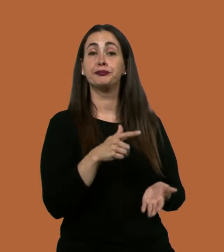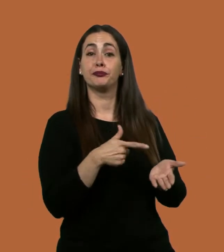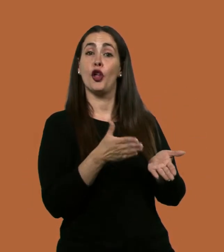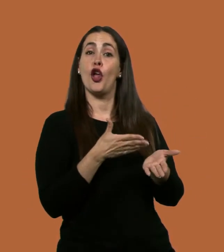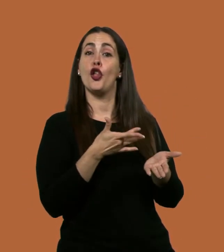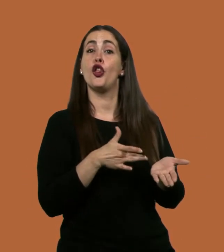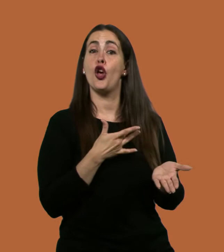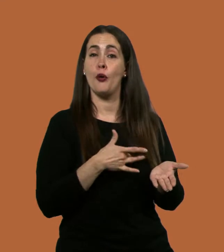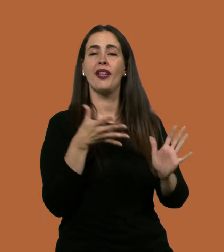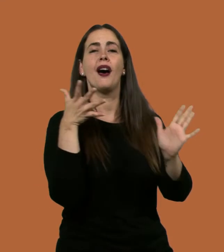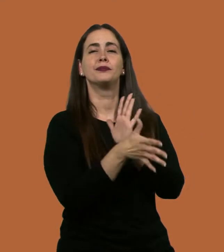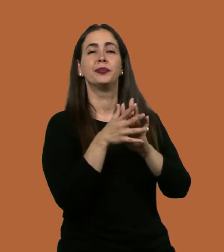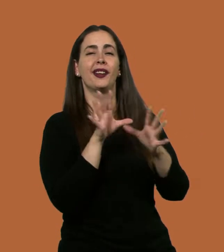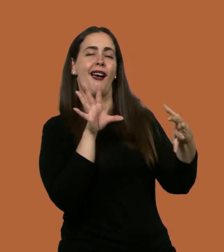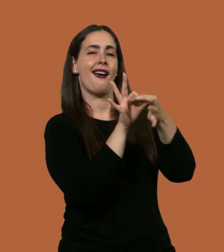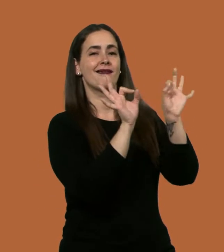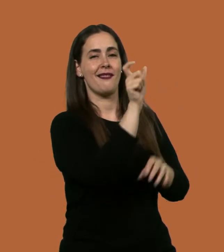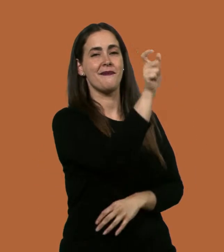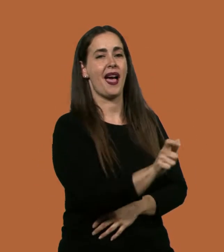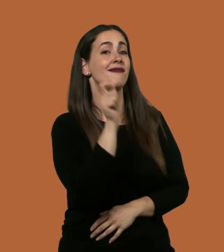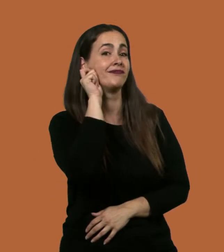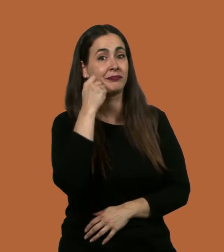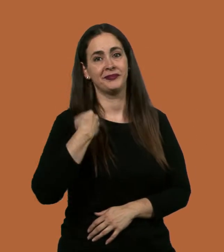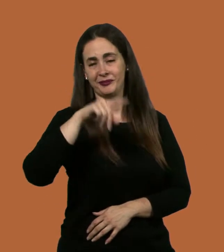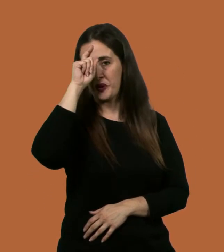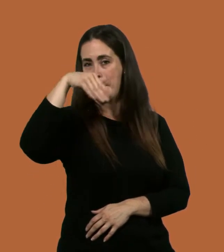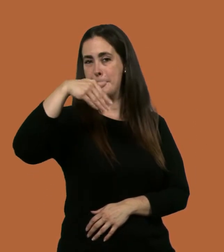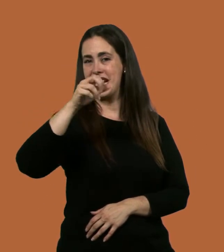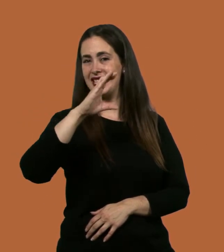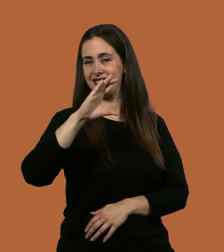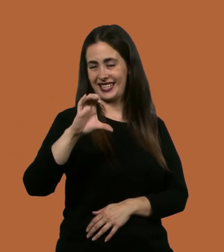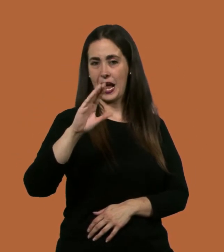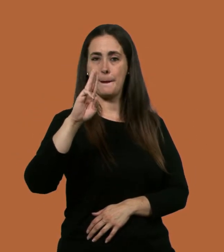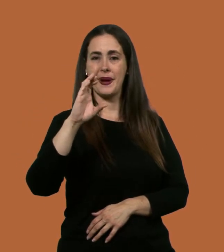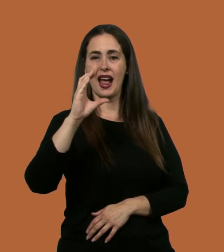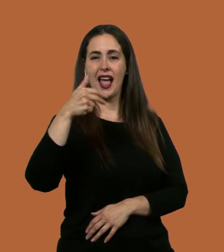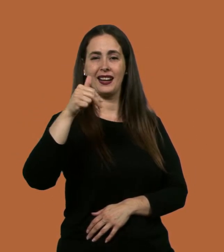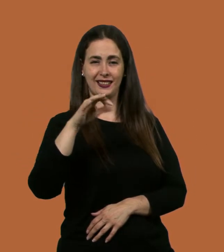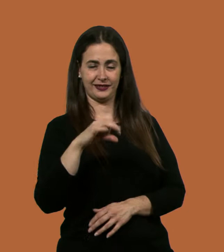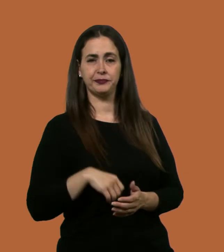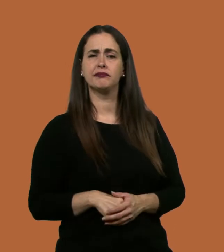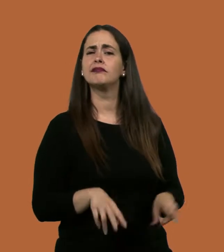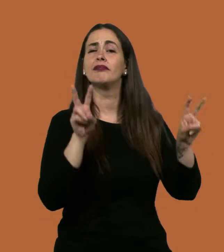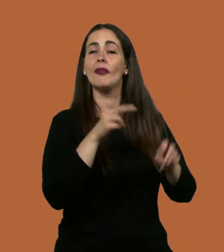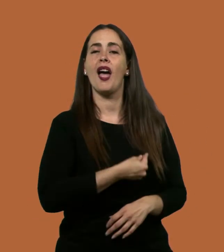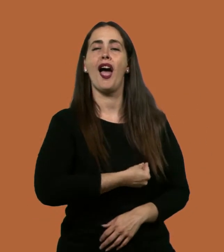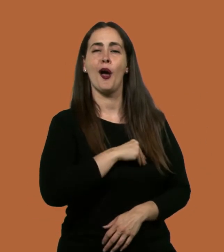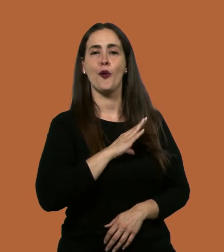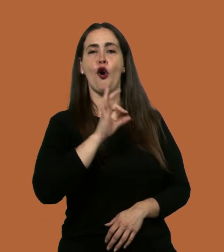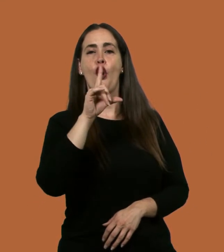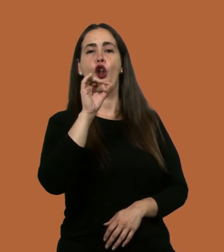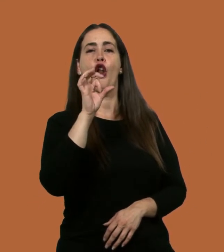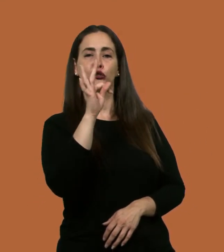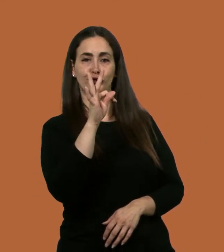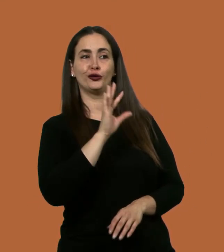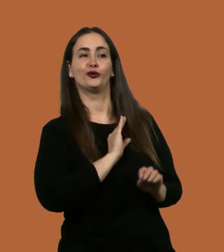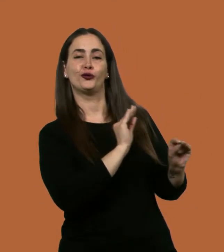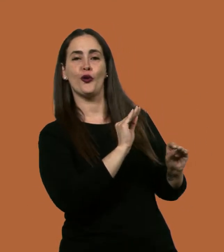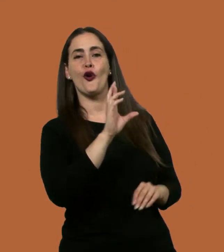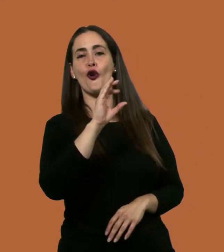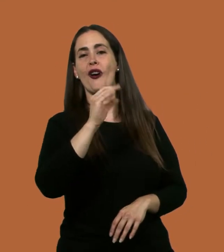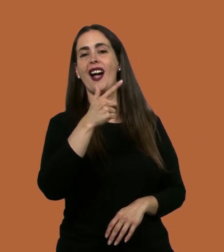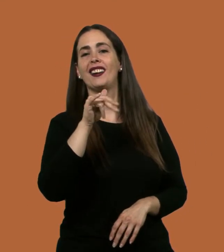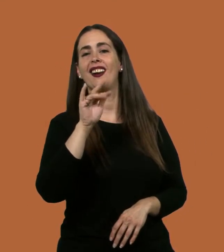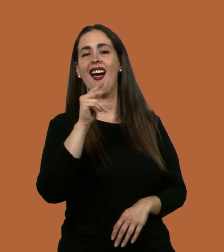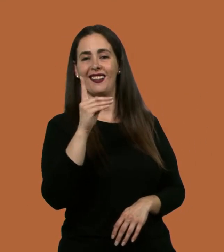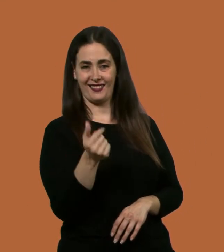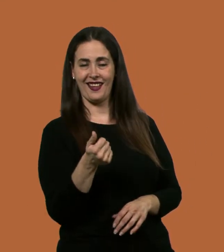fa referència a Mercè de Pecanins, l’amor olostenc de Rocaguinarda.